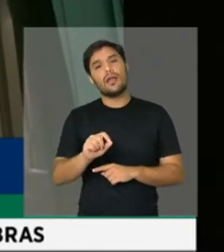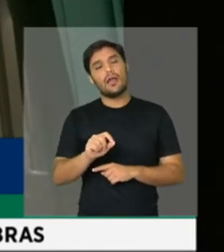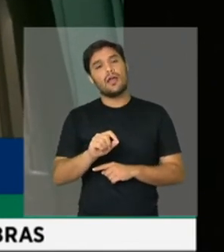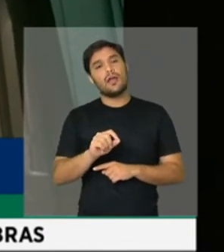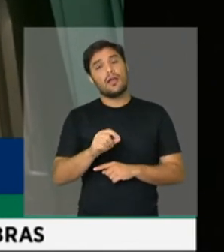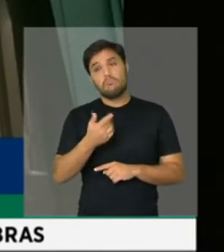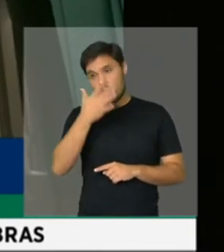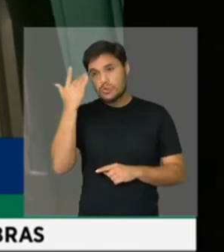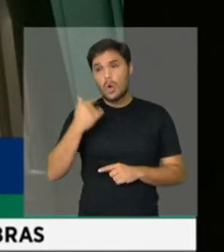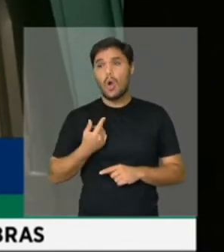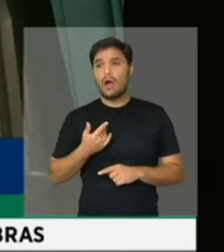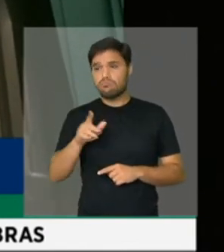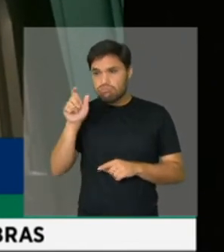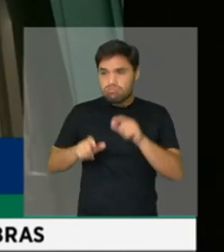COTAS, PODER DE VETO NA MUDANÇA DO ESTATUTO, E MAIS